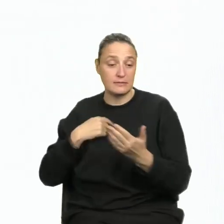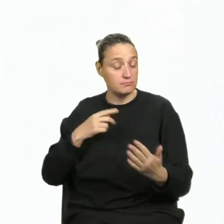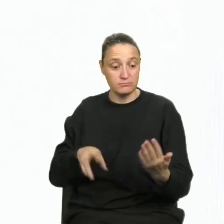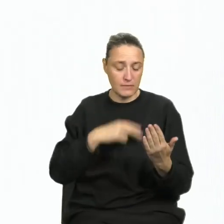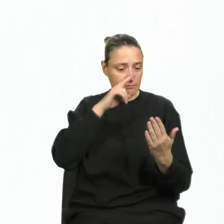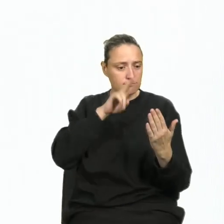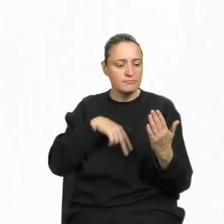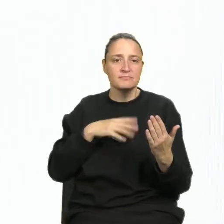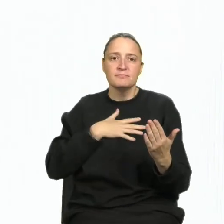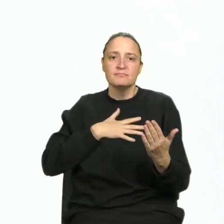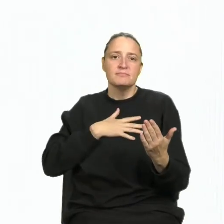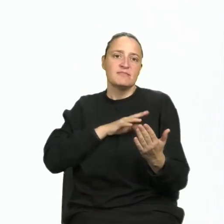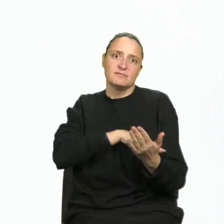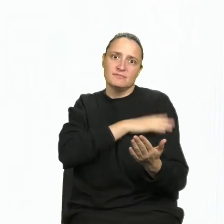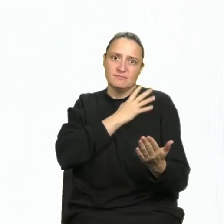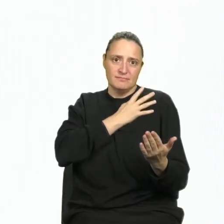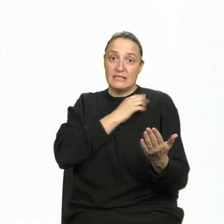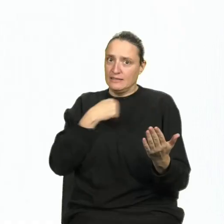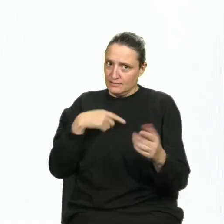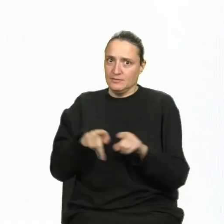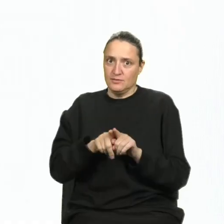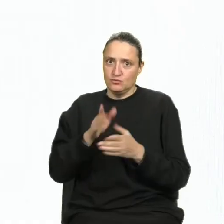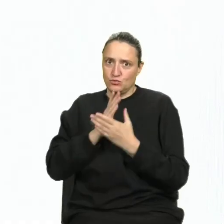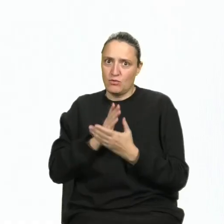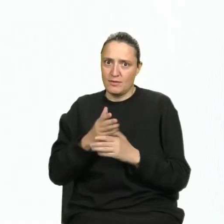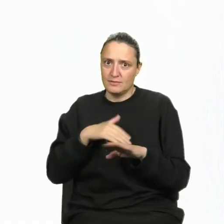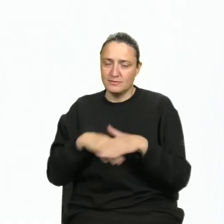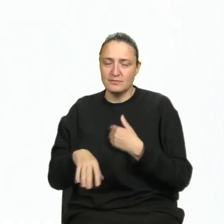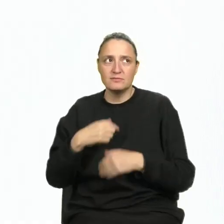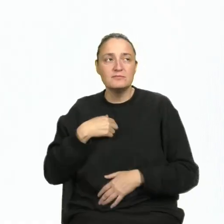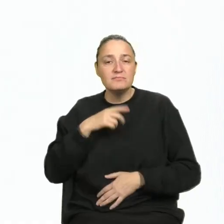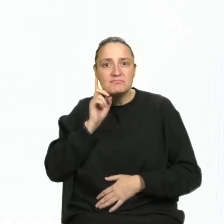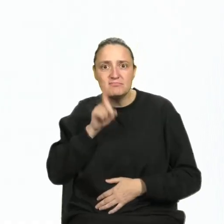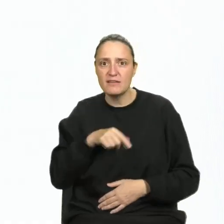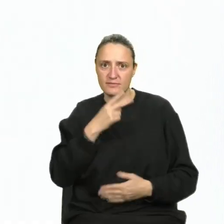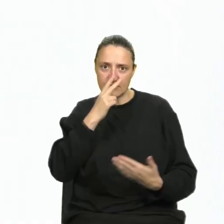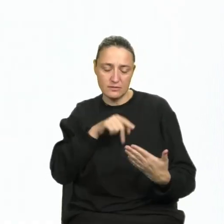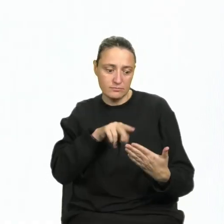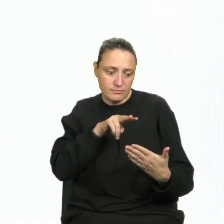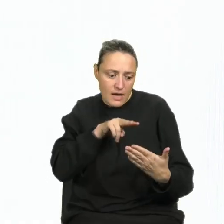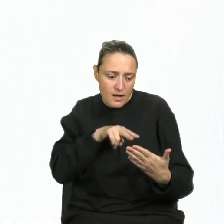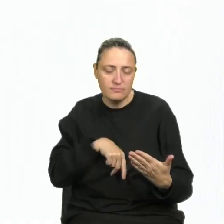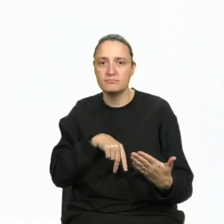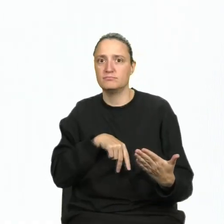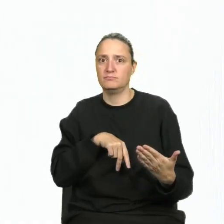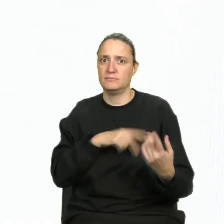i ja jako doradca kariery przywiązuję olbrzymią wagę do studiów przypadków,